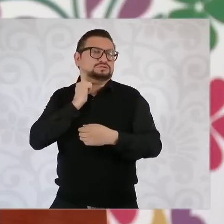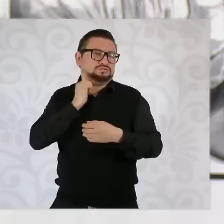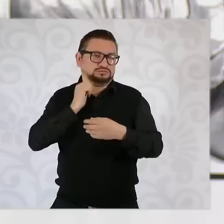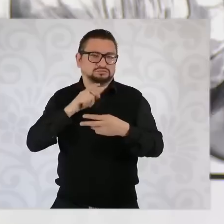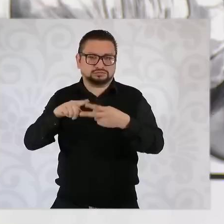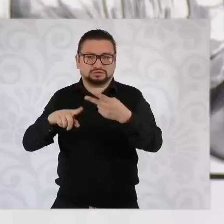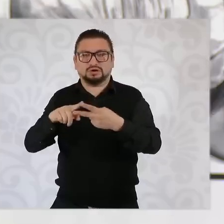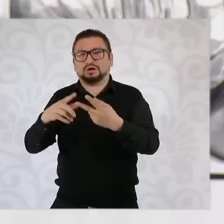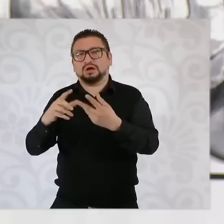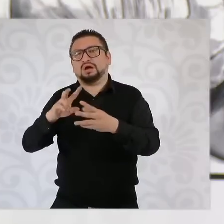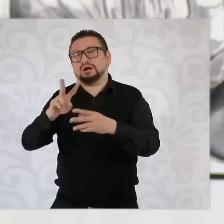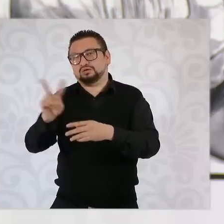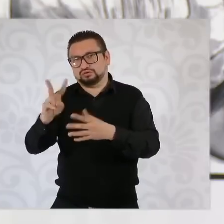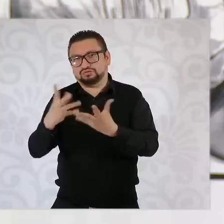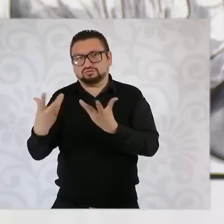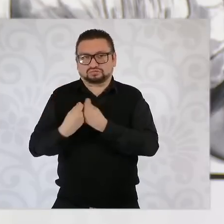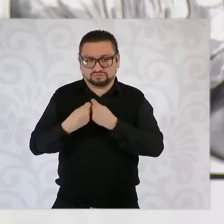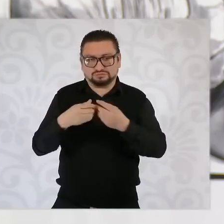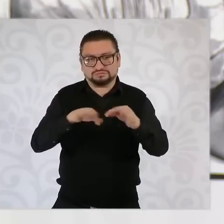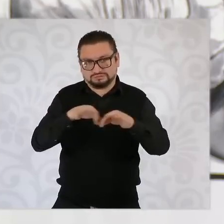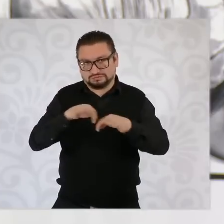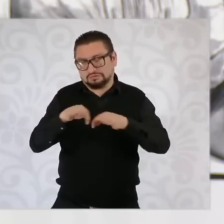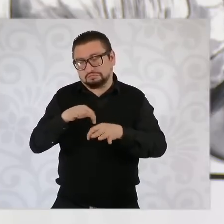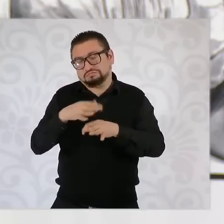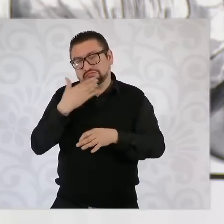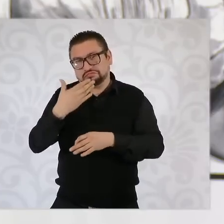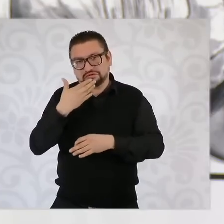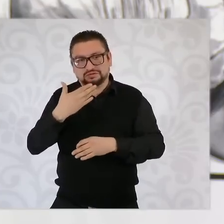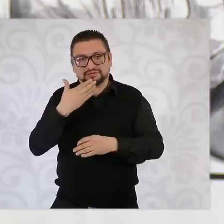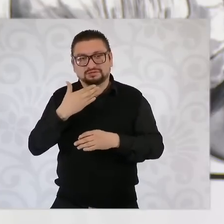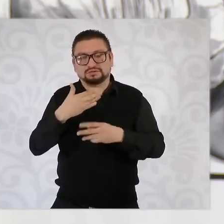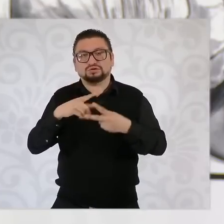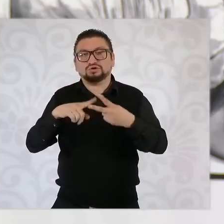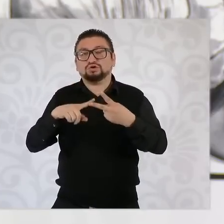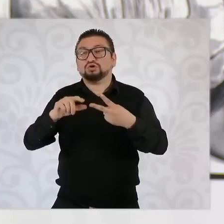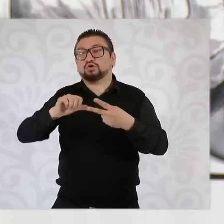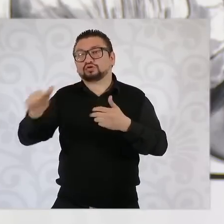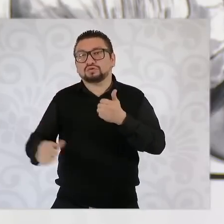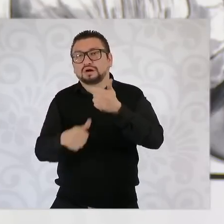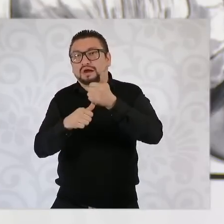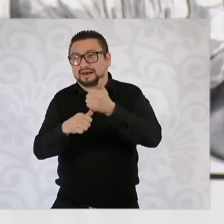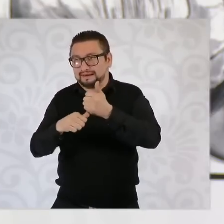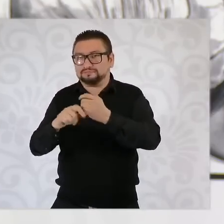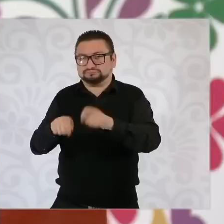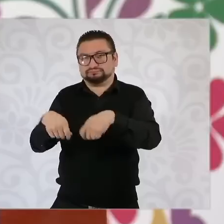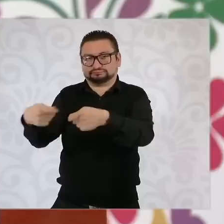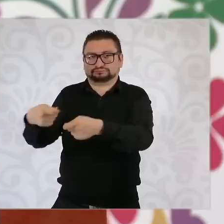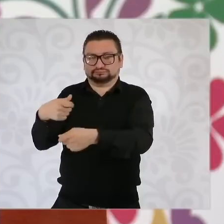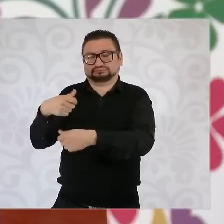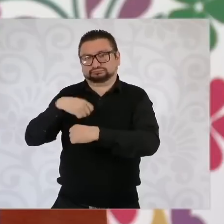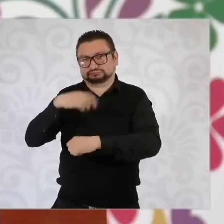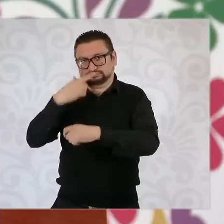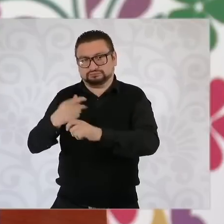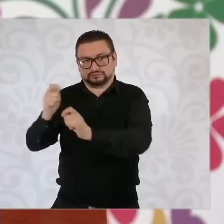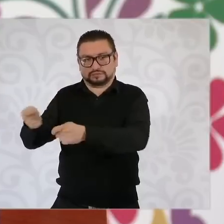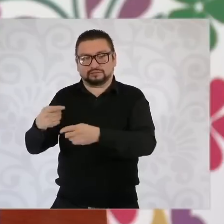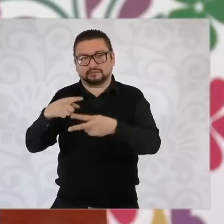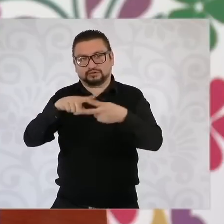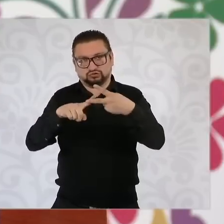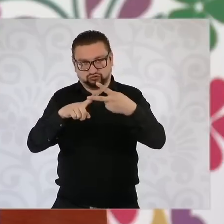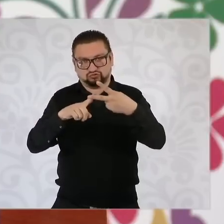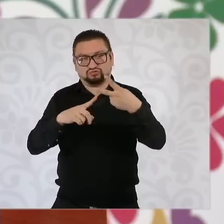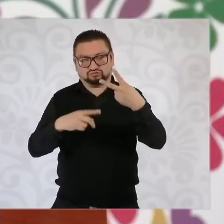conmigo afortunadamente y fueron sus suplentes quienes tomaron el lugar pero así aparecía dos